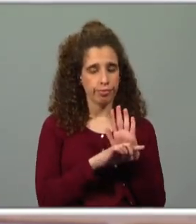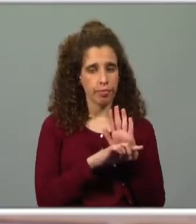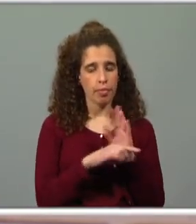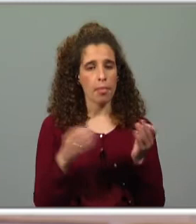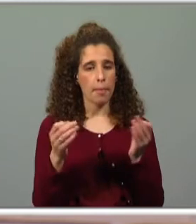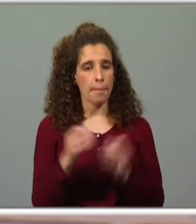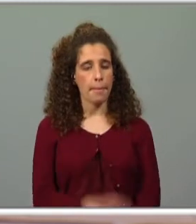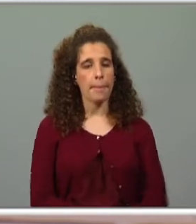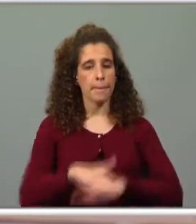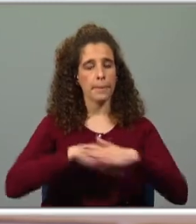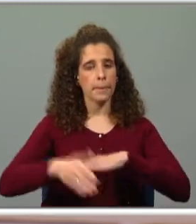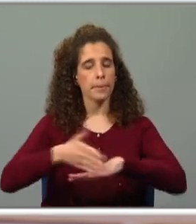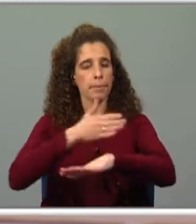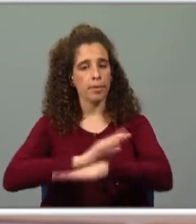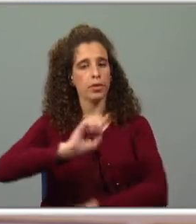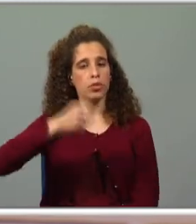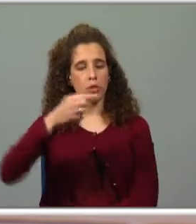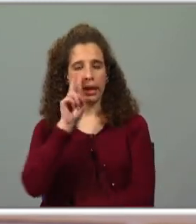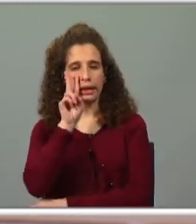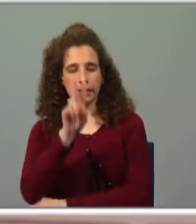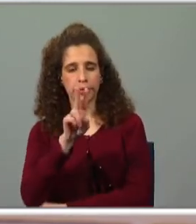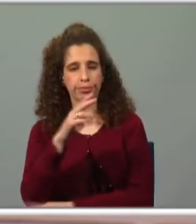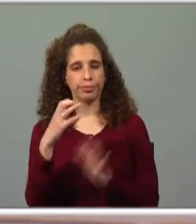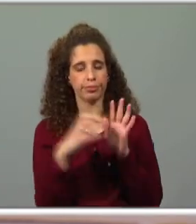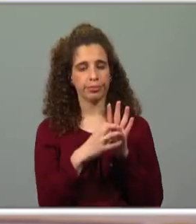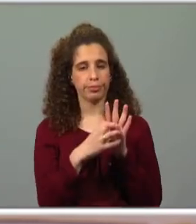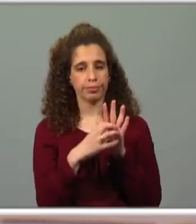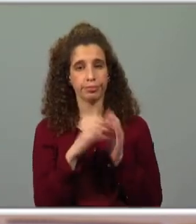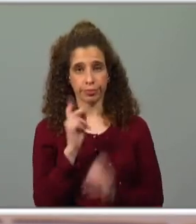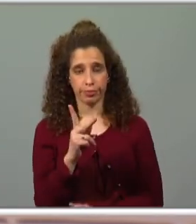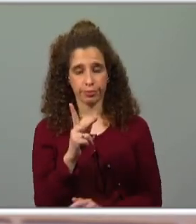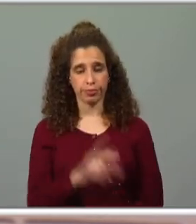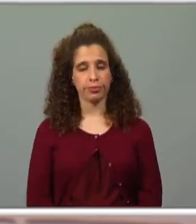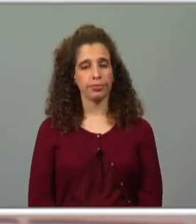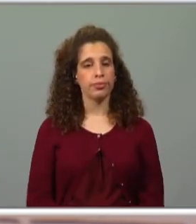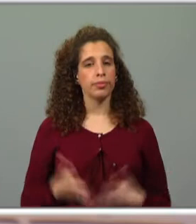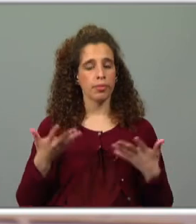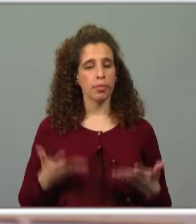efetuamos anteriormente depois da observação da imagem certo e agora e a 我們之前在觀察圖像現在和現在